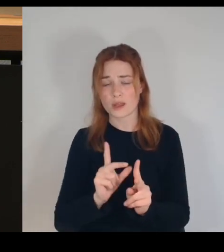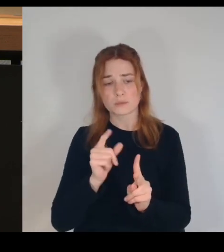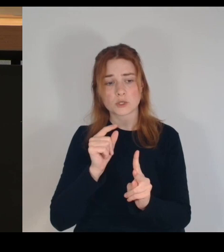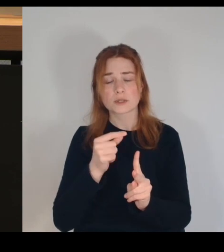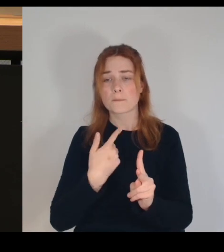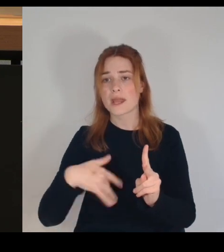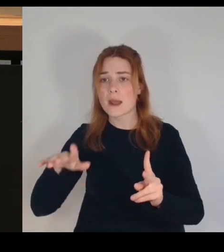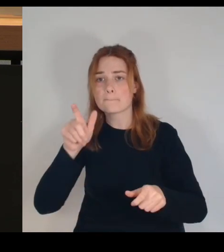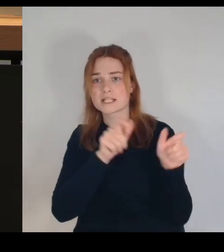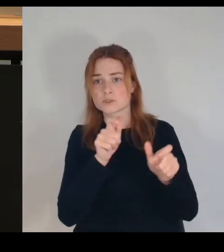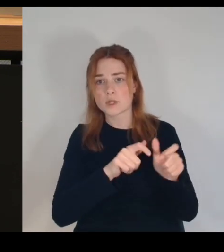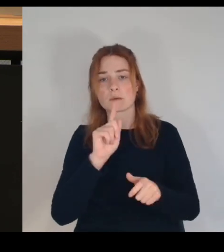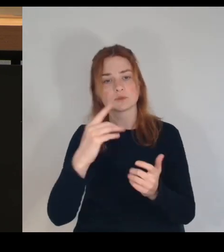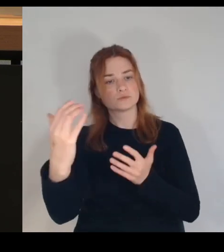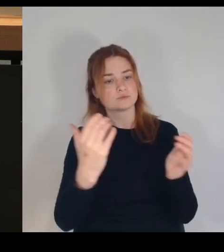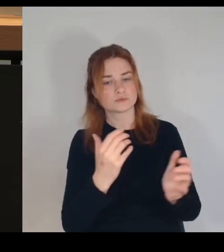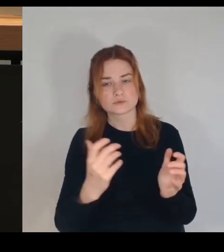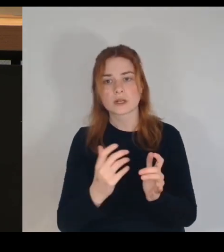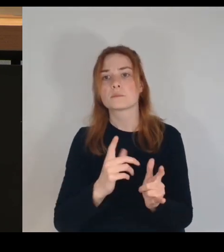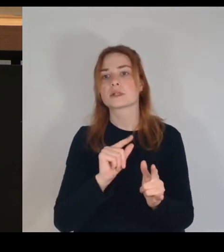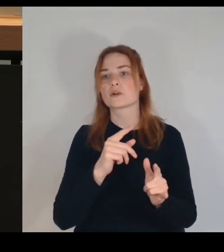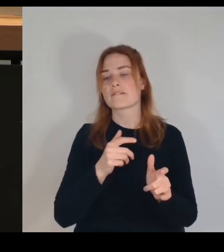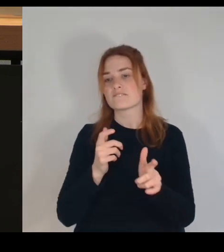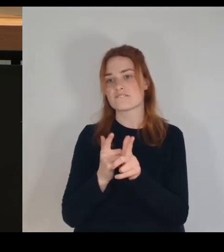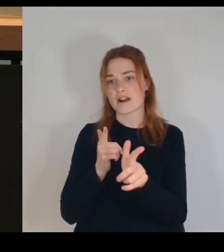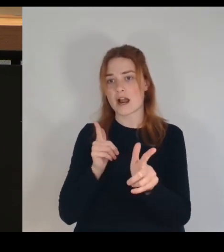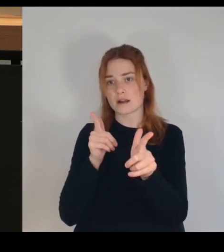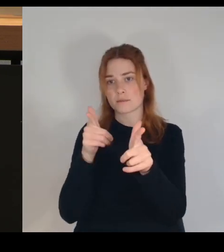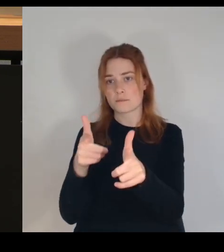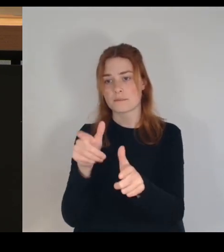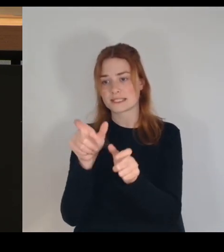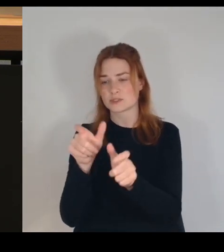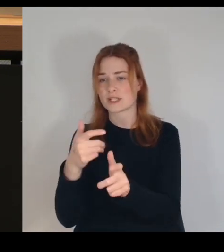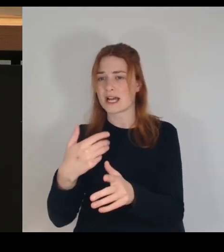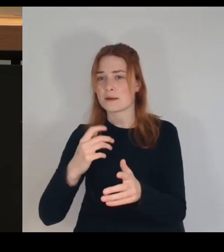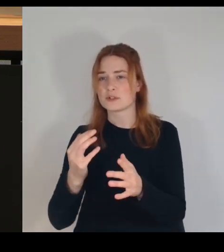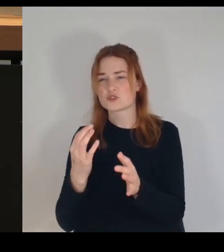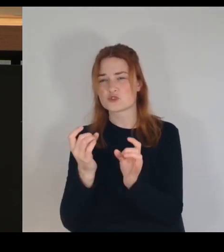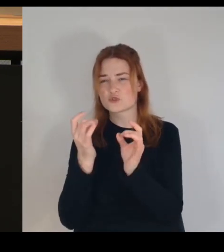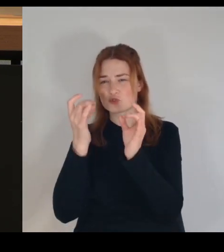Pünktlichkeit, sinkt die Attraktivität sinkt. All das ist eine sehr ungute Entwicklung.